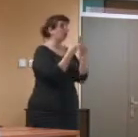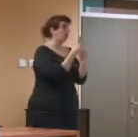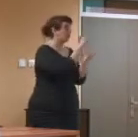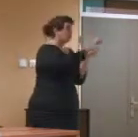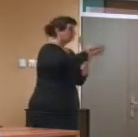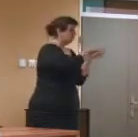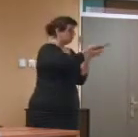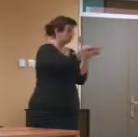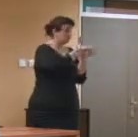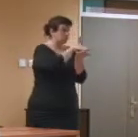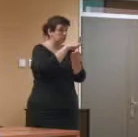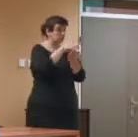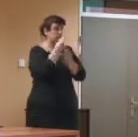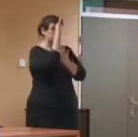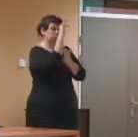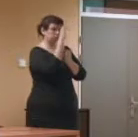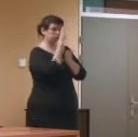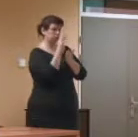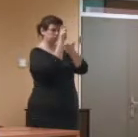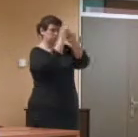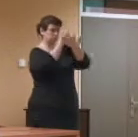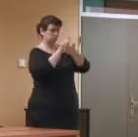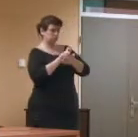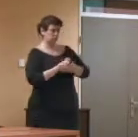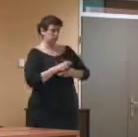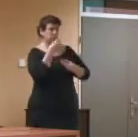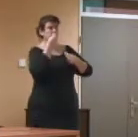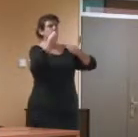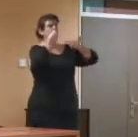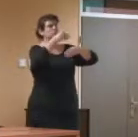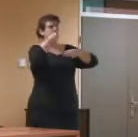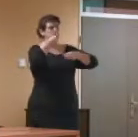"Yonkis del dinero", intentar ordenar las historias que nos han pasado